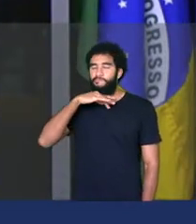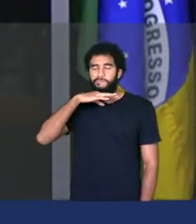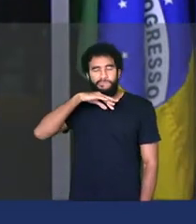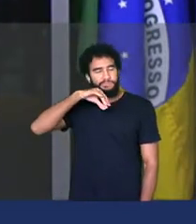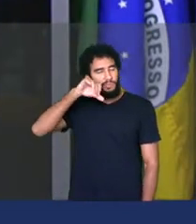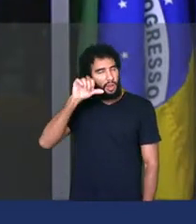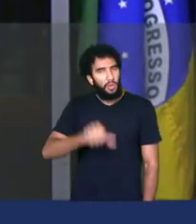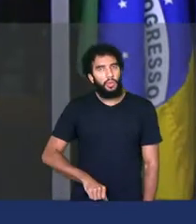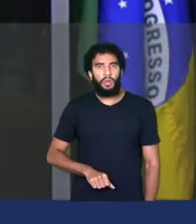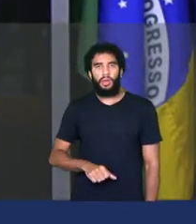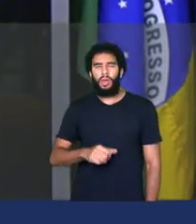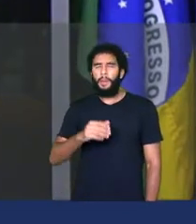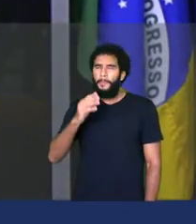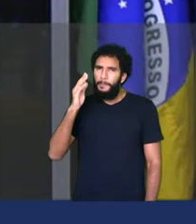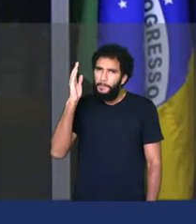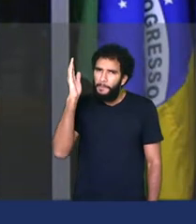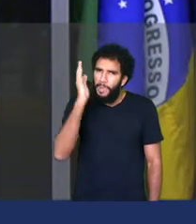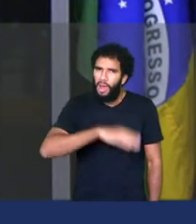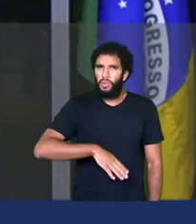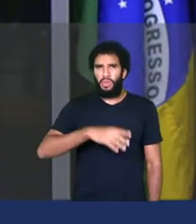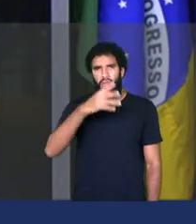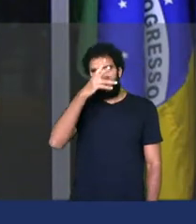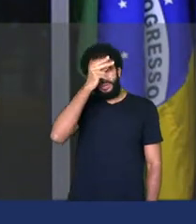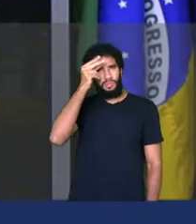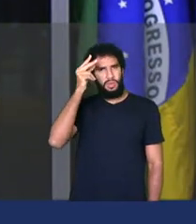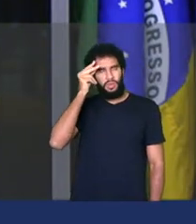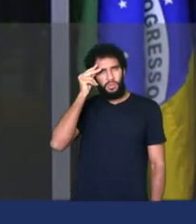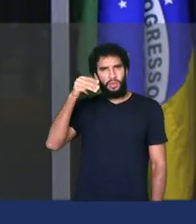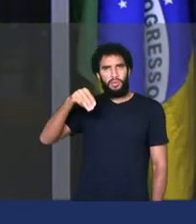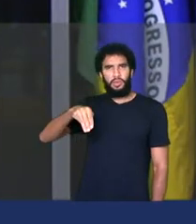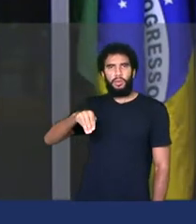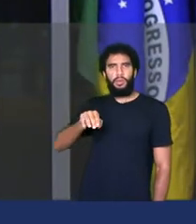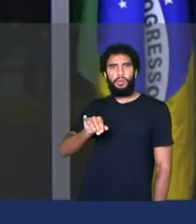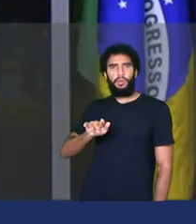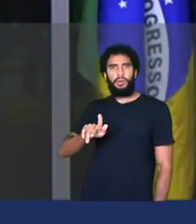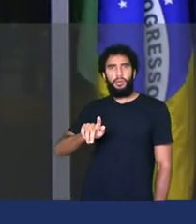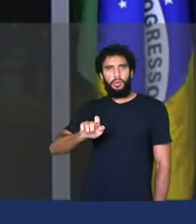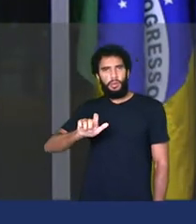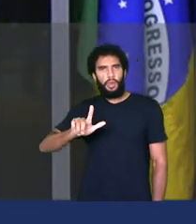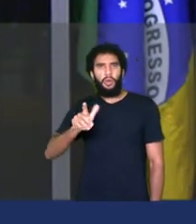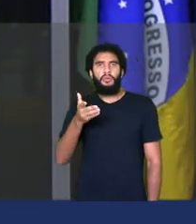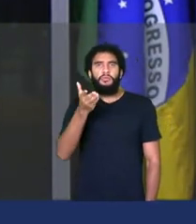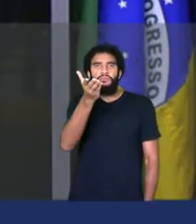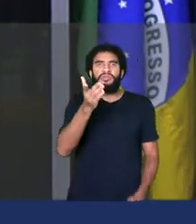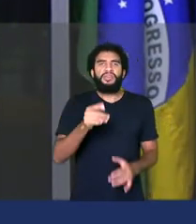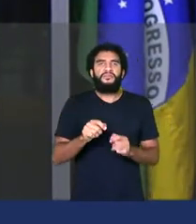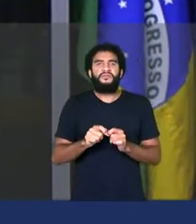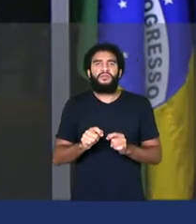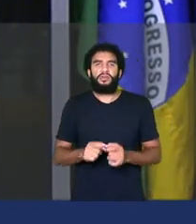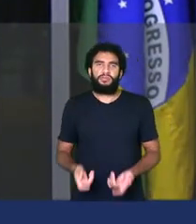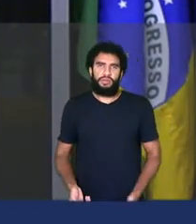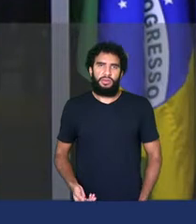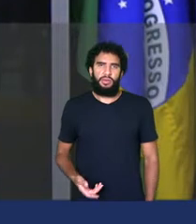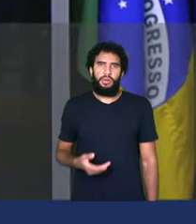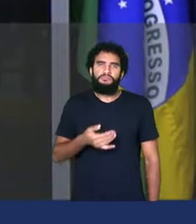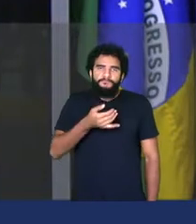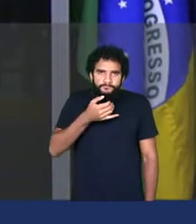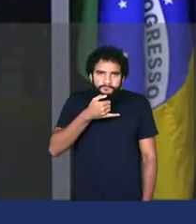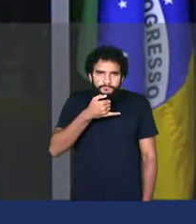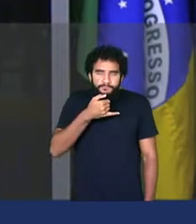ESTADUAL. ISSO É UM HORROR. QUANTA MALDADE, PREFEITO DE TATUÍ, MIGUEL LOPES, O SENHOR ESTÁ FAZENDO COM AS ENTIDADES. ISSO ME DEIXA MUITO